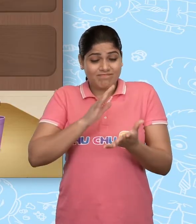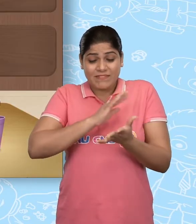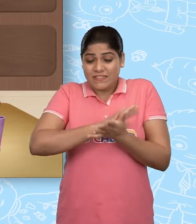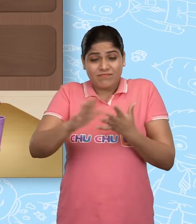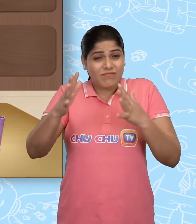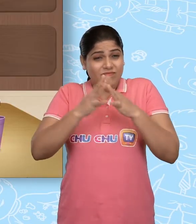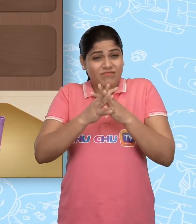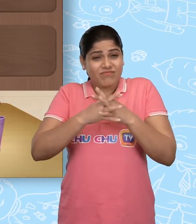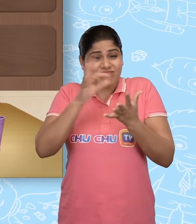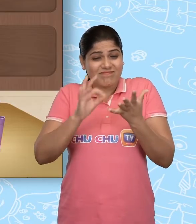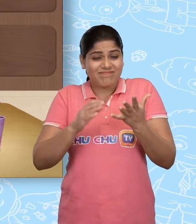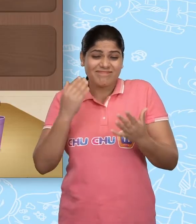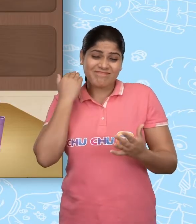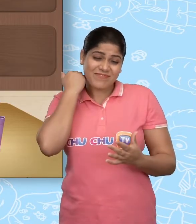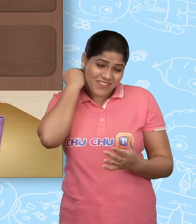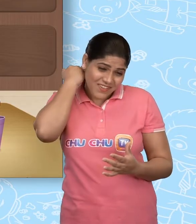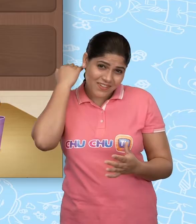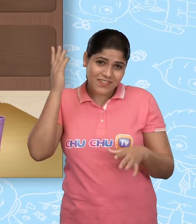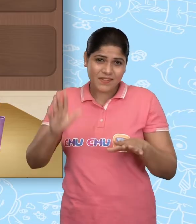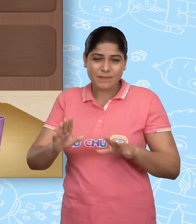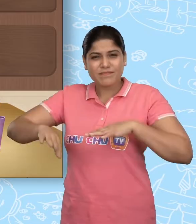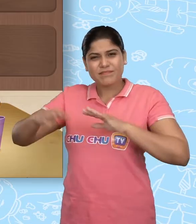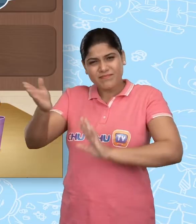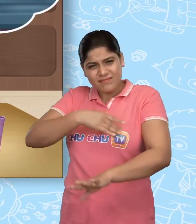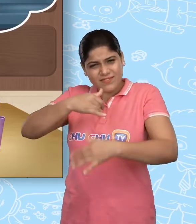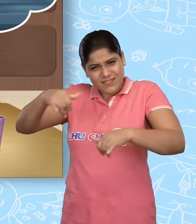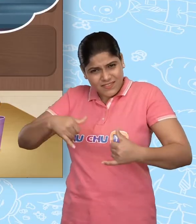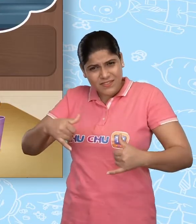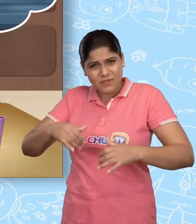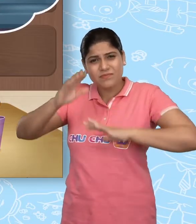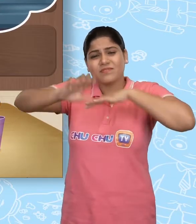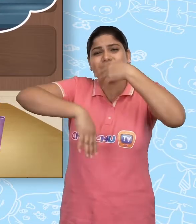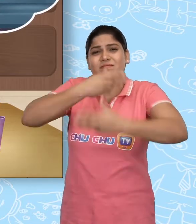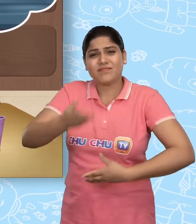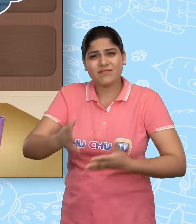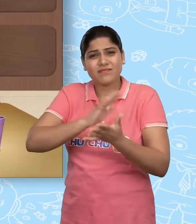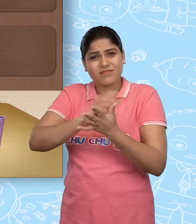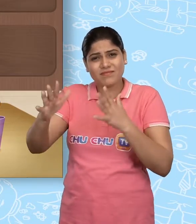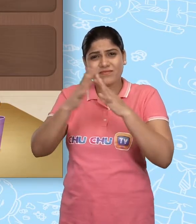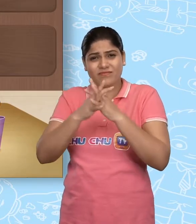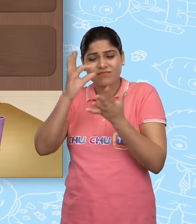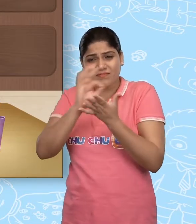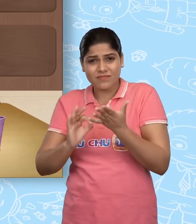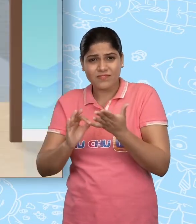ये homework कितना boring है पहले मैं खेल लेता हूँ फिर अपना homework करूंगा